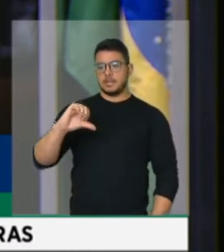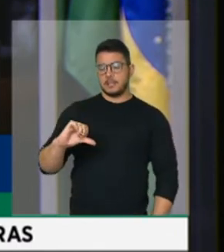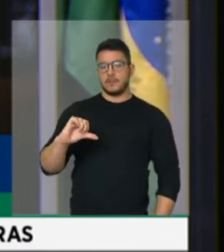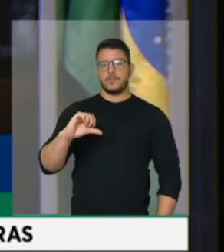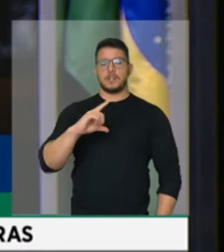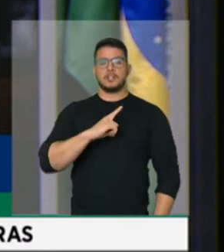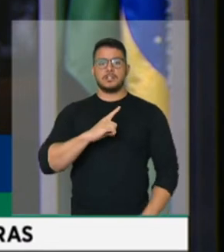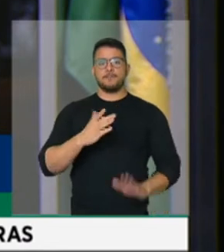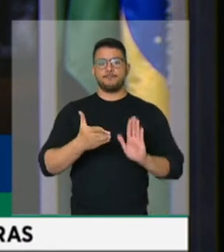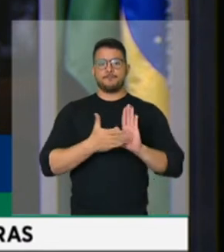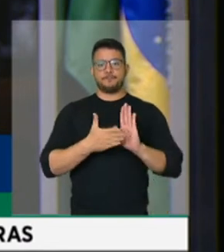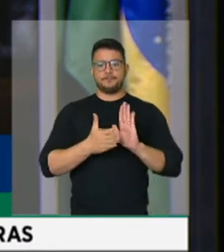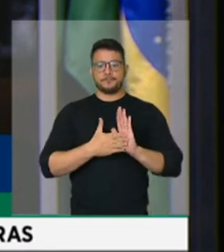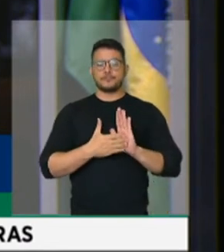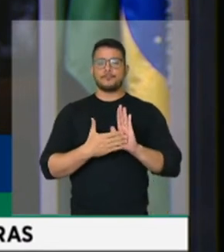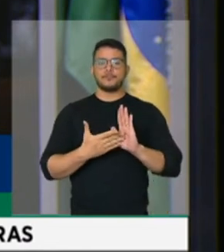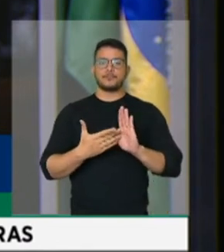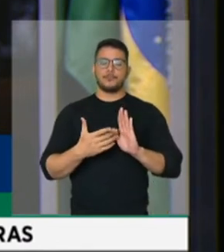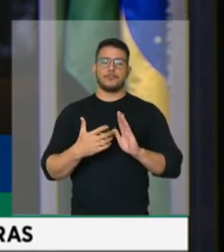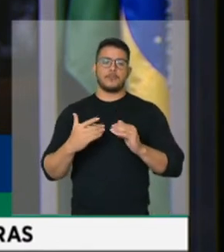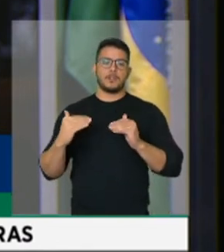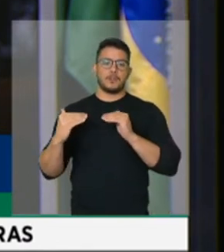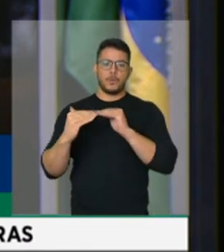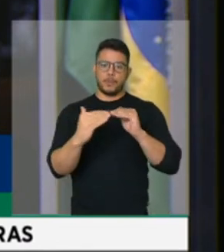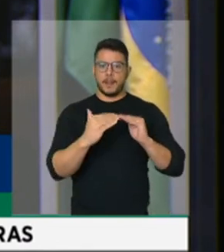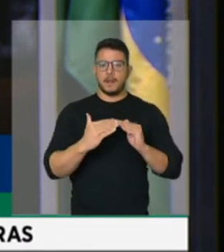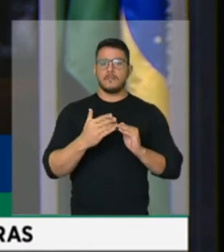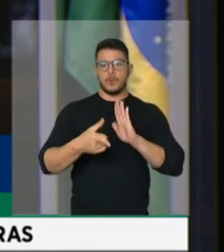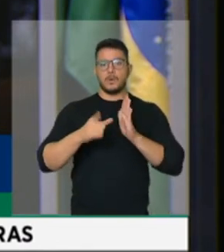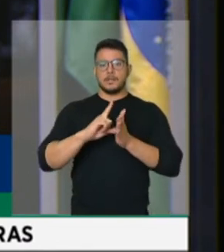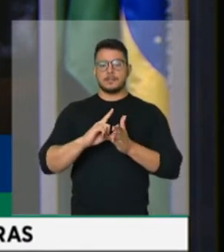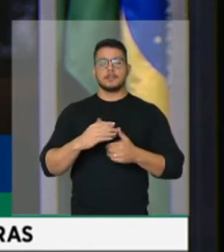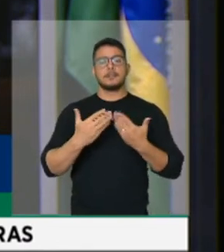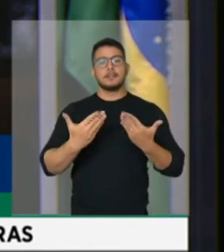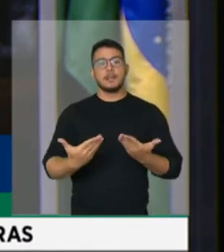MEDIANTE INSCRIÇÃO PÚBLICA DE AÇÕES ORDINÁRIAS. POSTERIORMENTE O GOVERNO